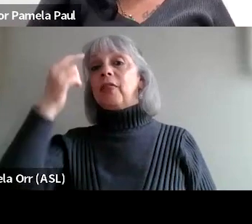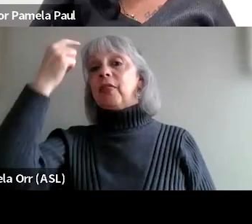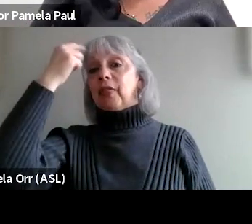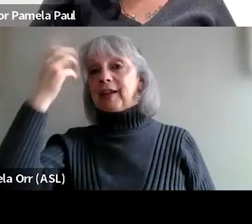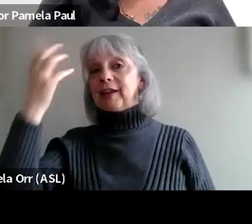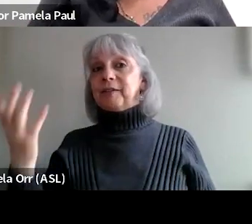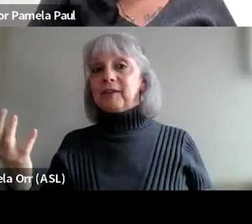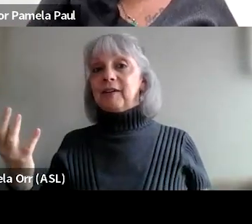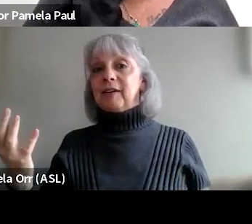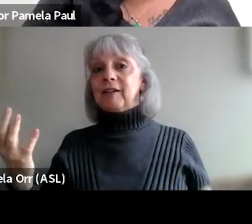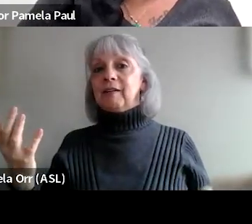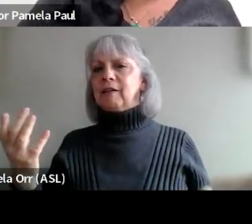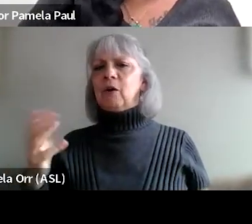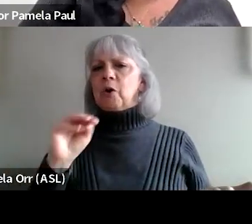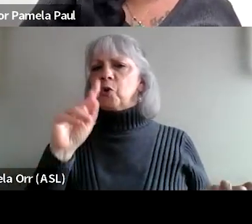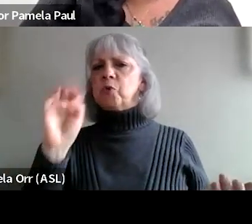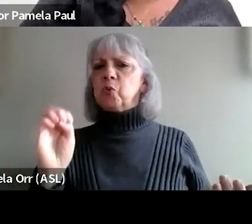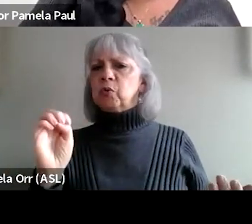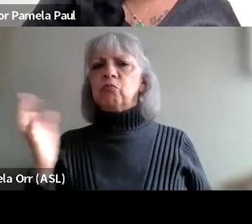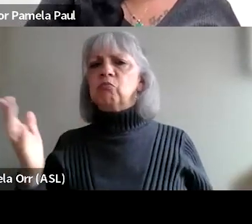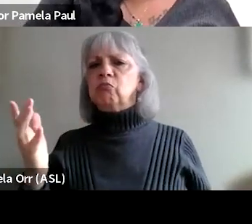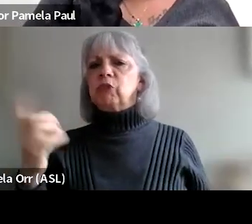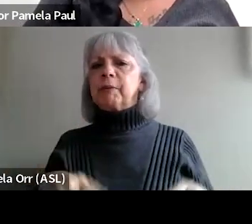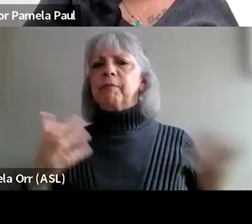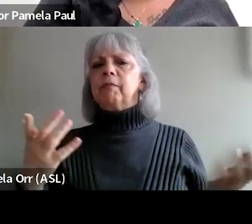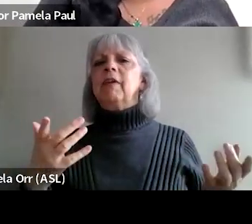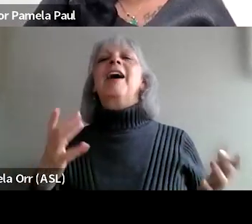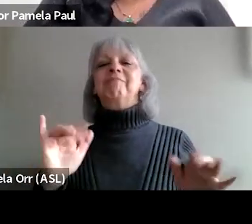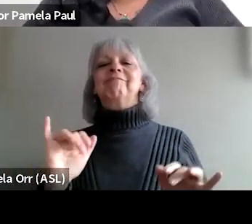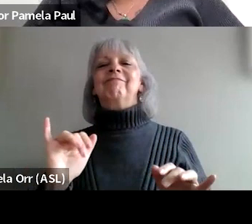Ah, se silenció, allá vamos.